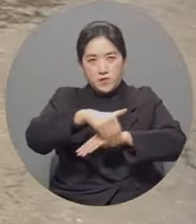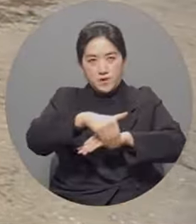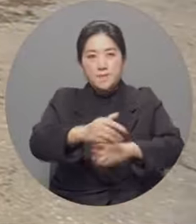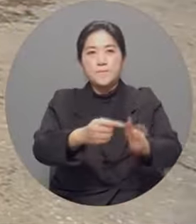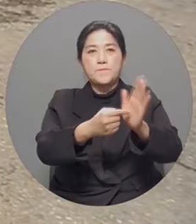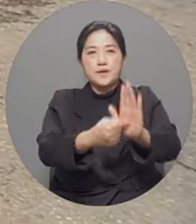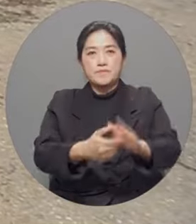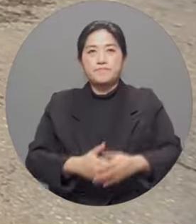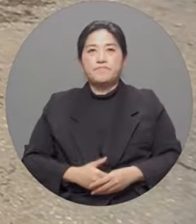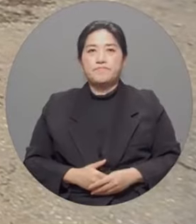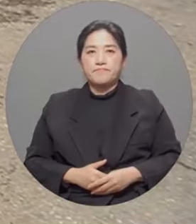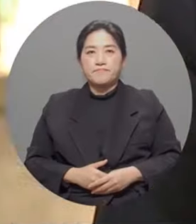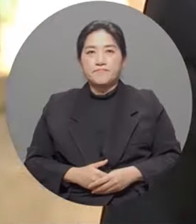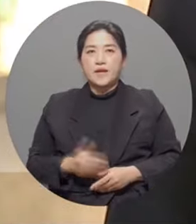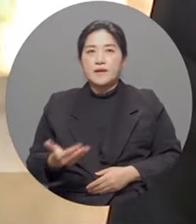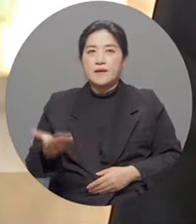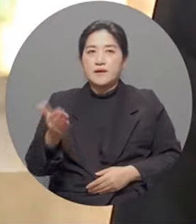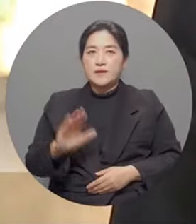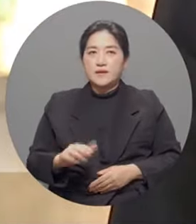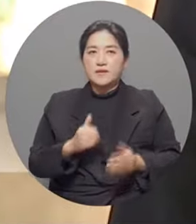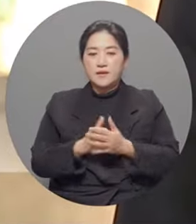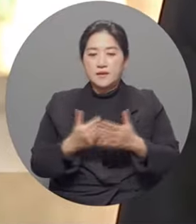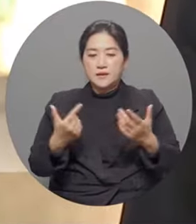주겠다는 계획을 발표했습니다.